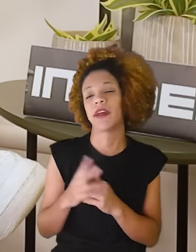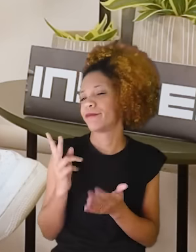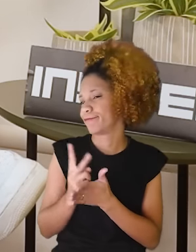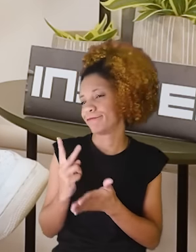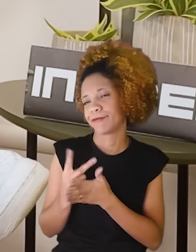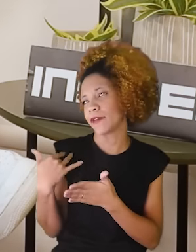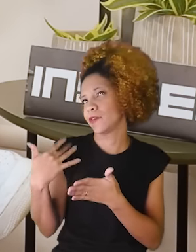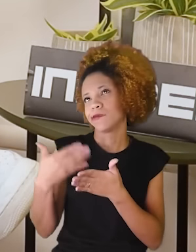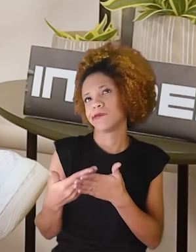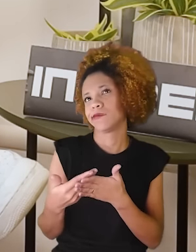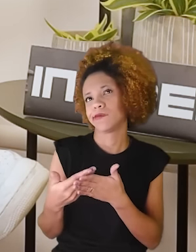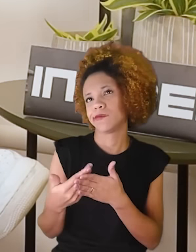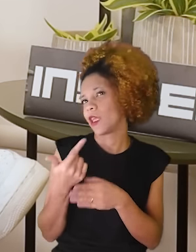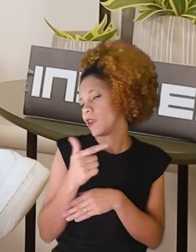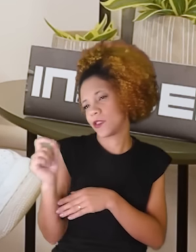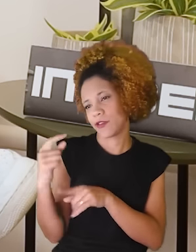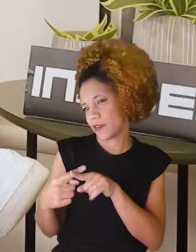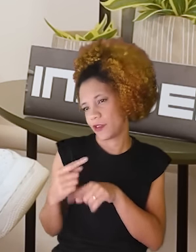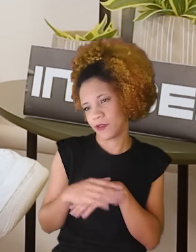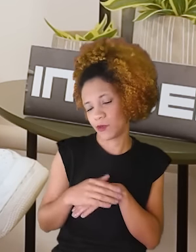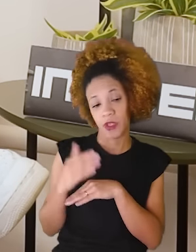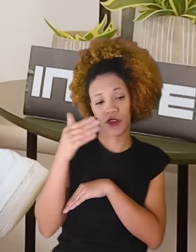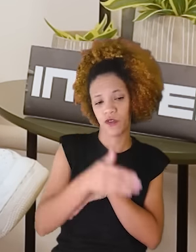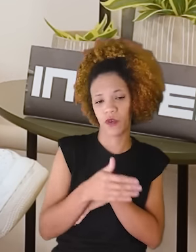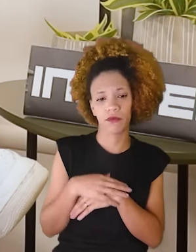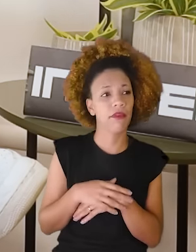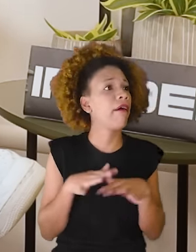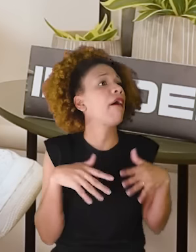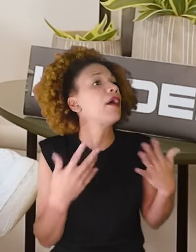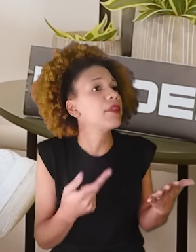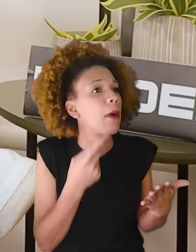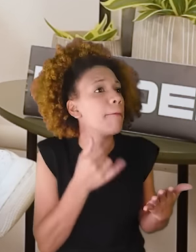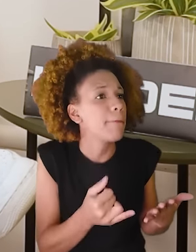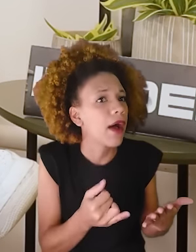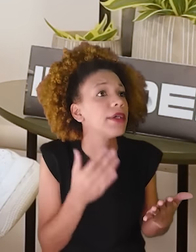essa pergunta mas 100 vezes por dia quando eu saio na rua que Cadê seu pai cadê seu pai seu pai sabe